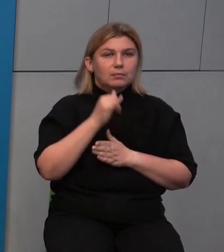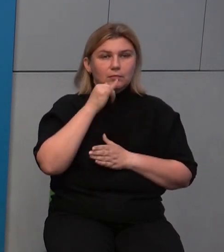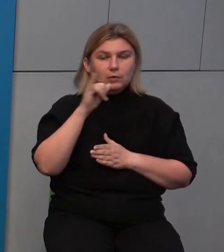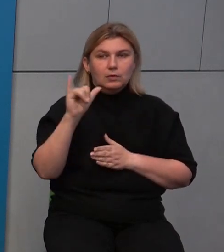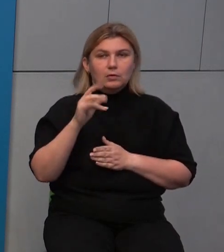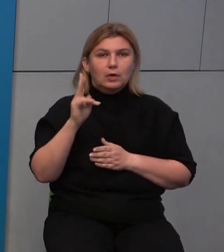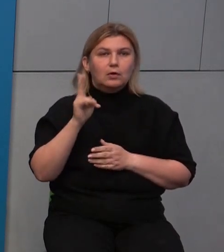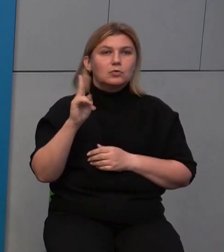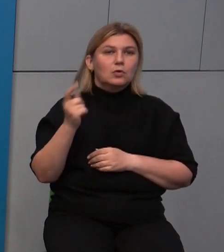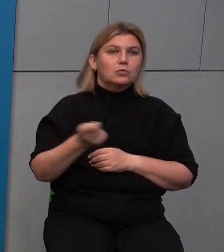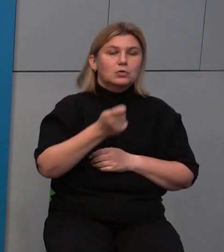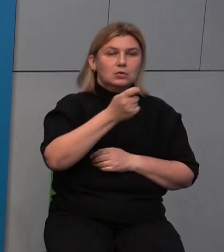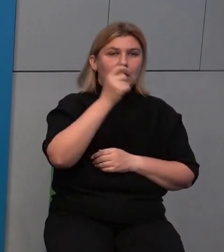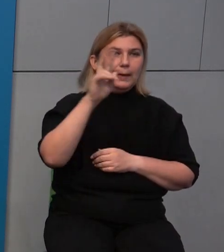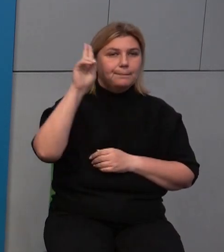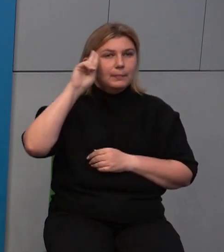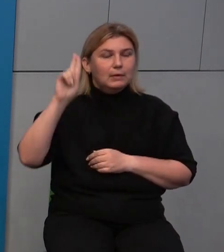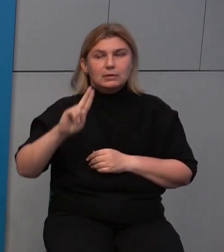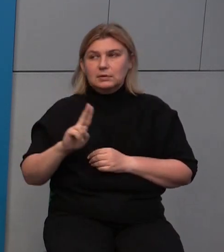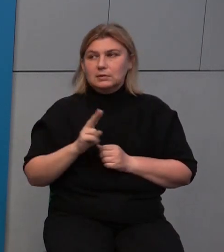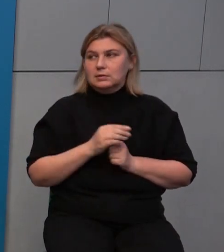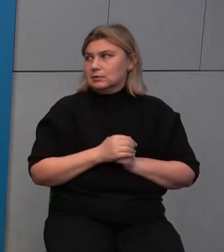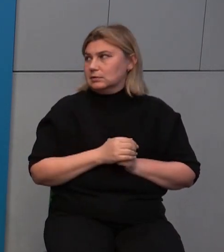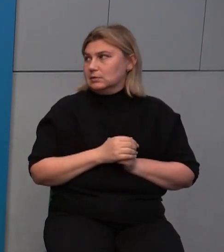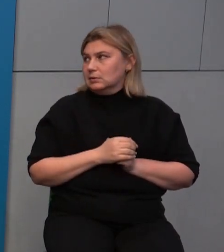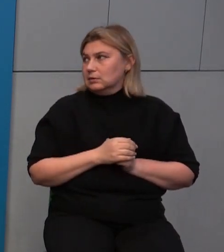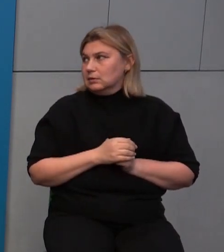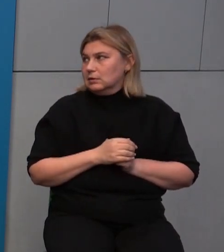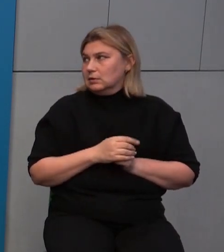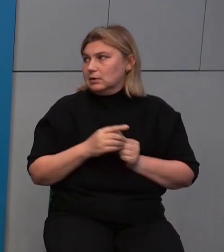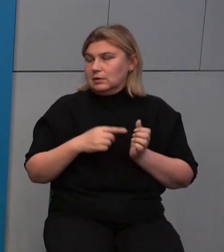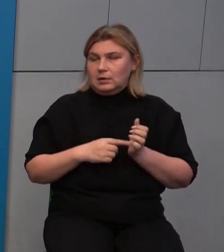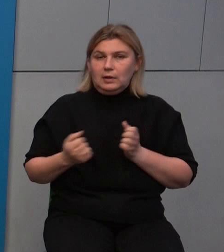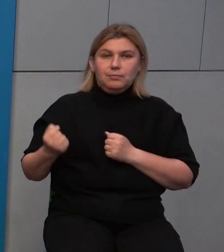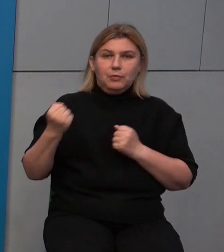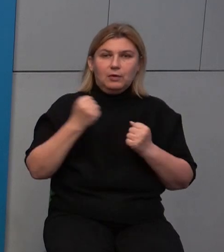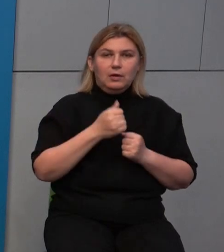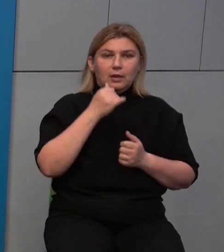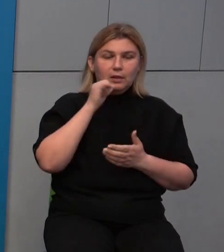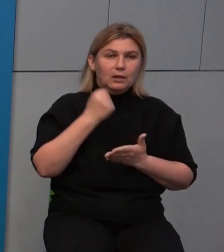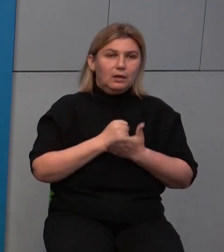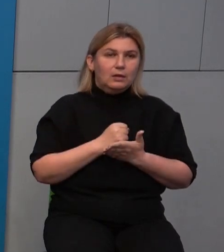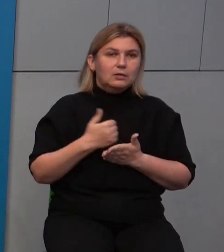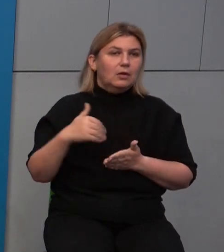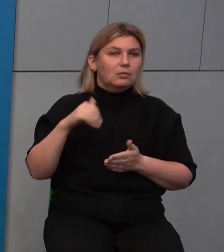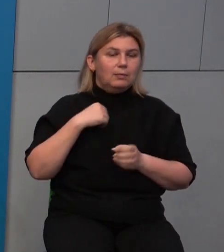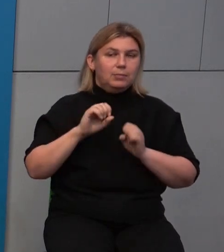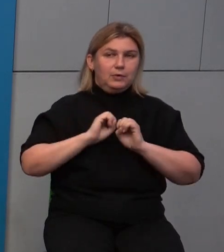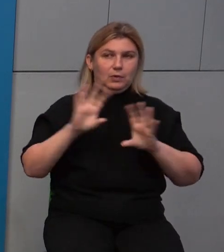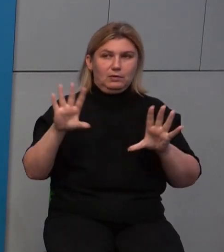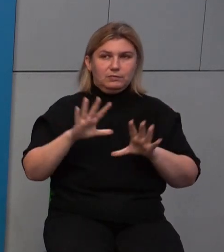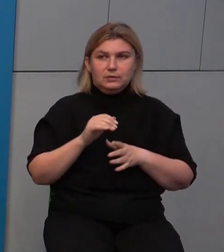że ktoś jechał, jakiś marynarz gdzieś i wtedy przewoził listy. Czyli to nie szło tą oficjalną pocztą.